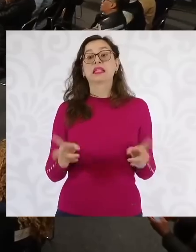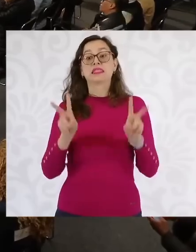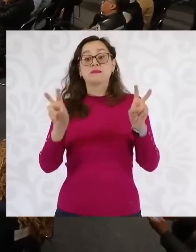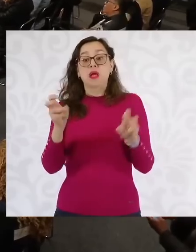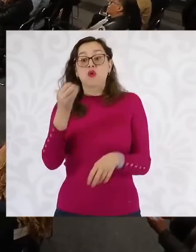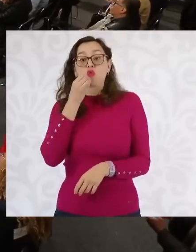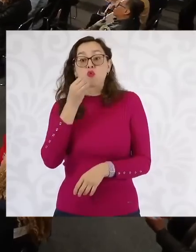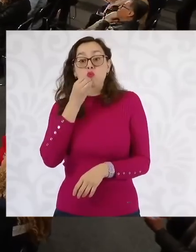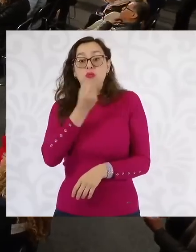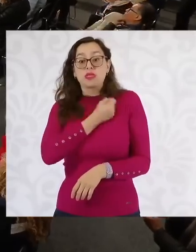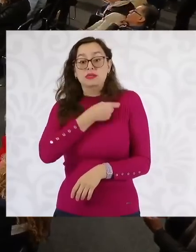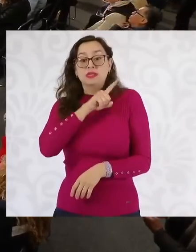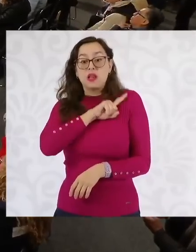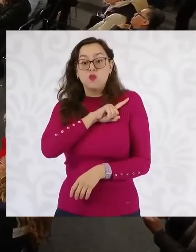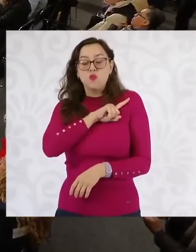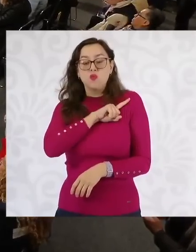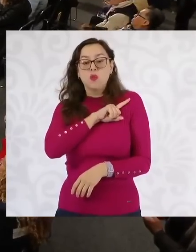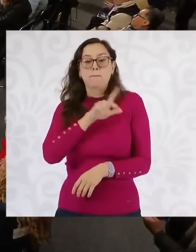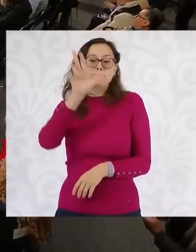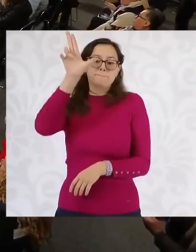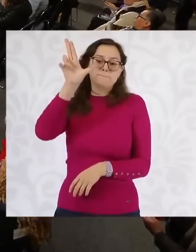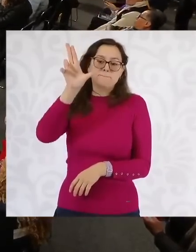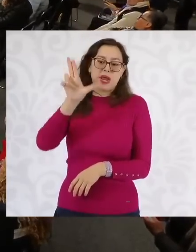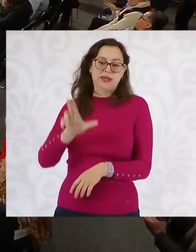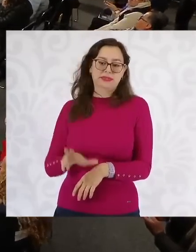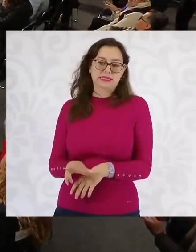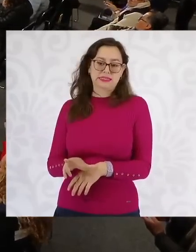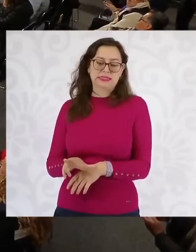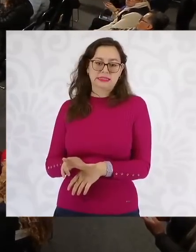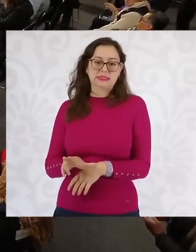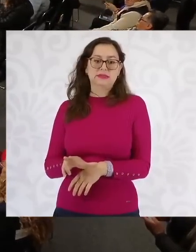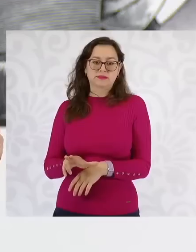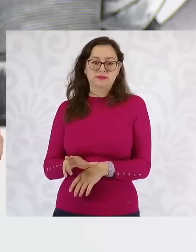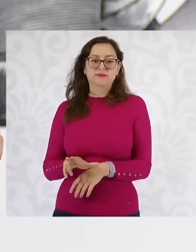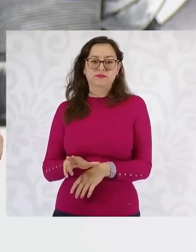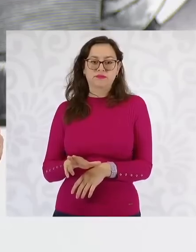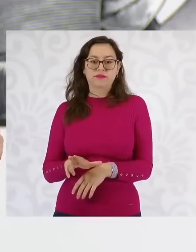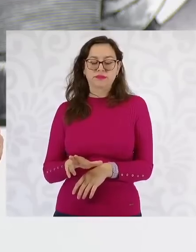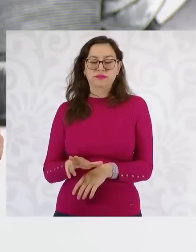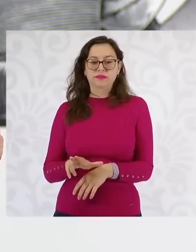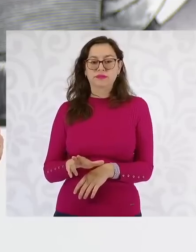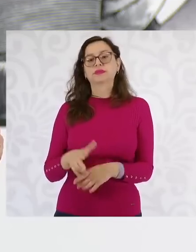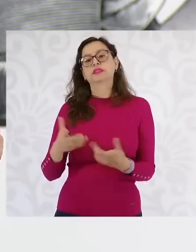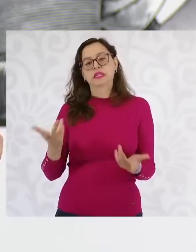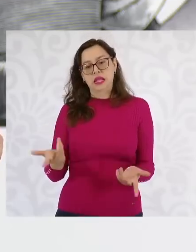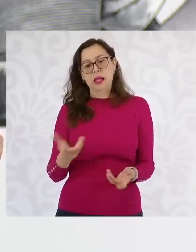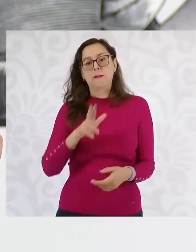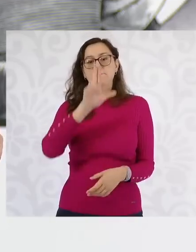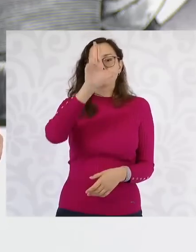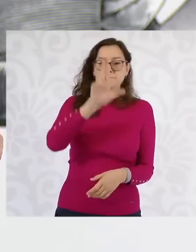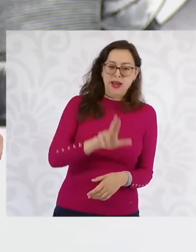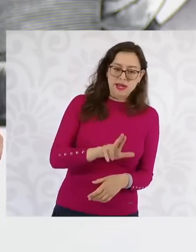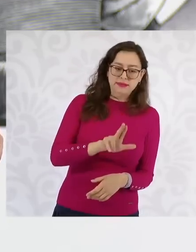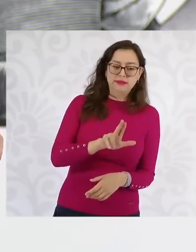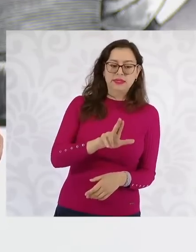dejar con salud los martes eh Aunque un martes es salud y otro martes es seguridad pero lo vamos a